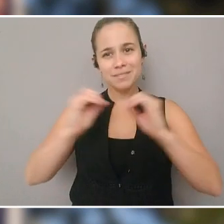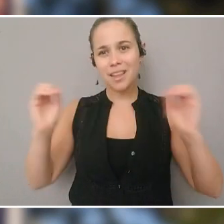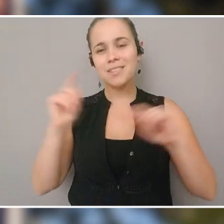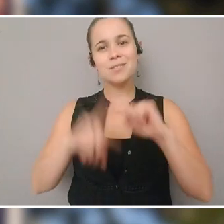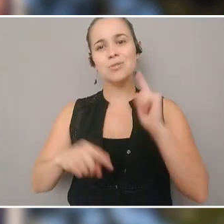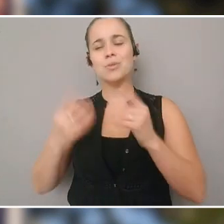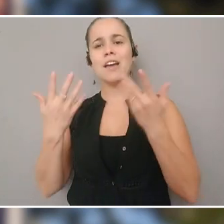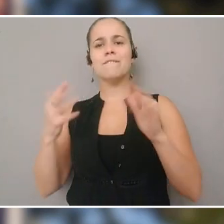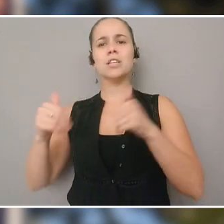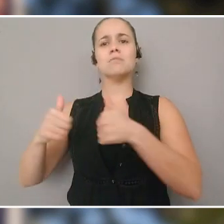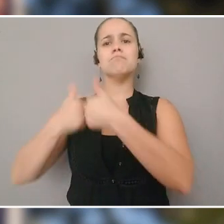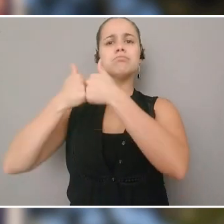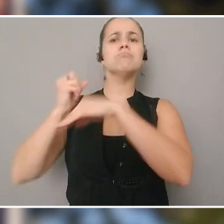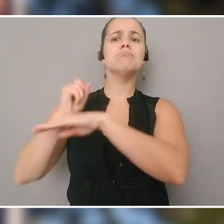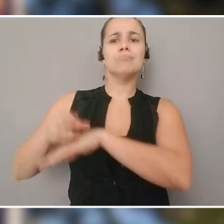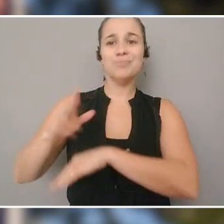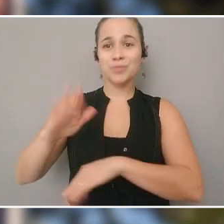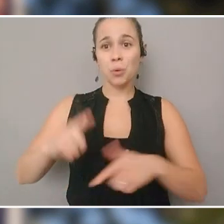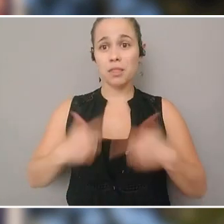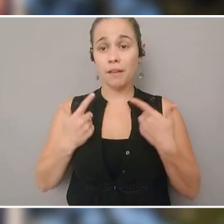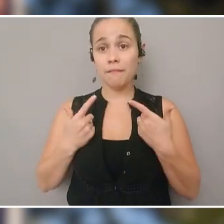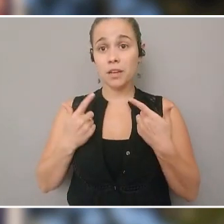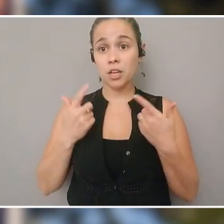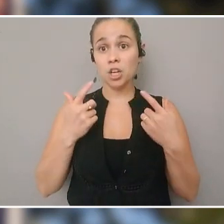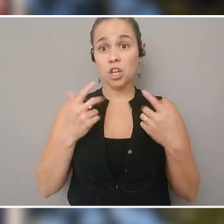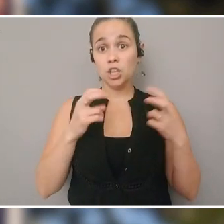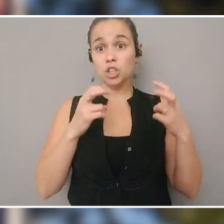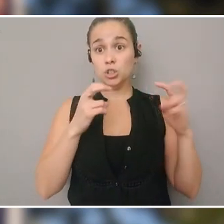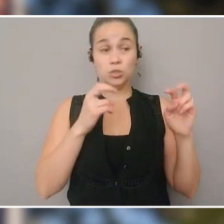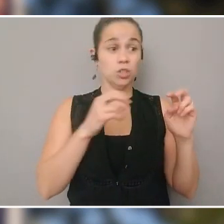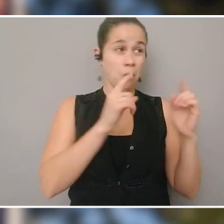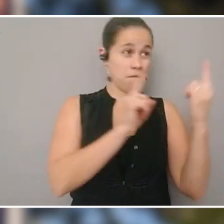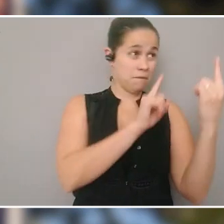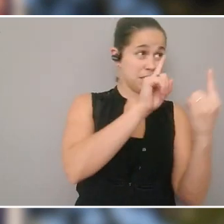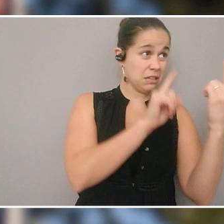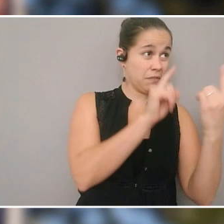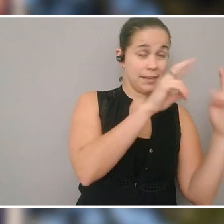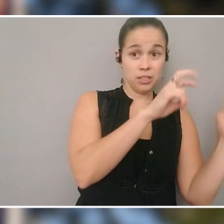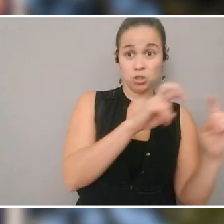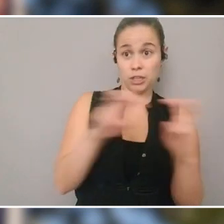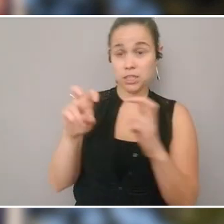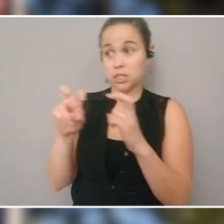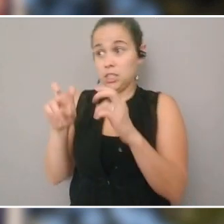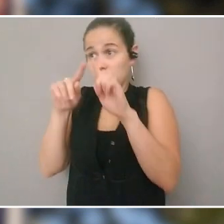Transición de instrucción